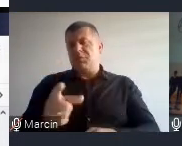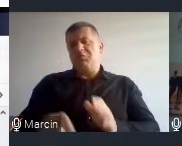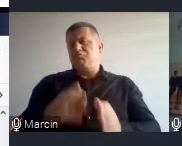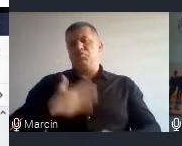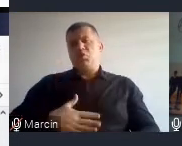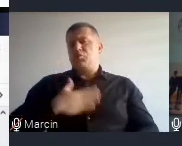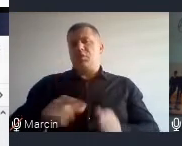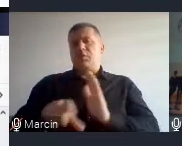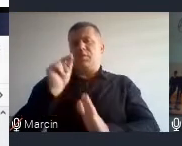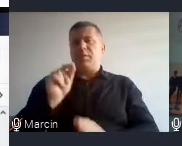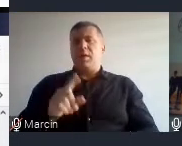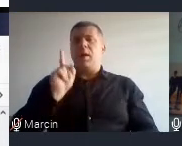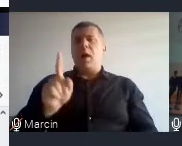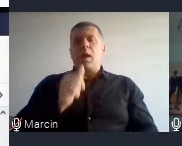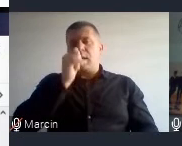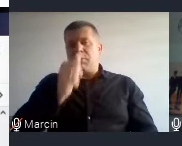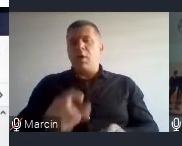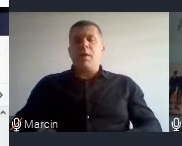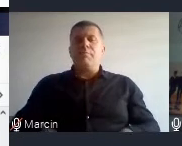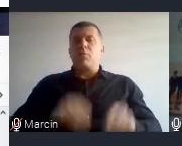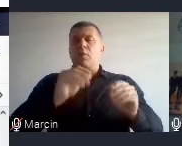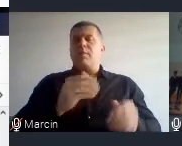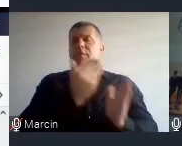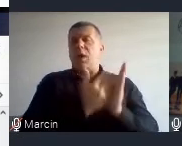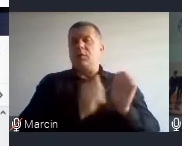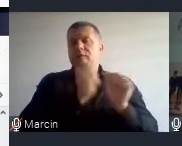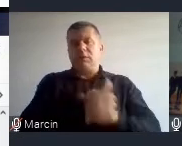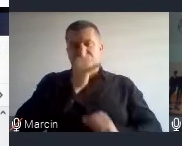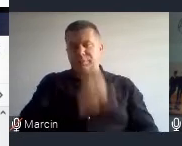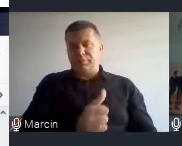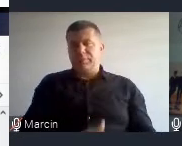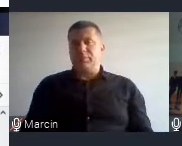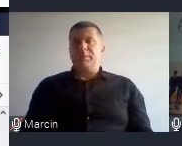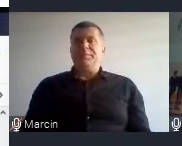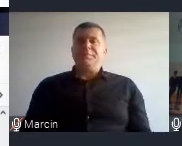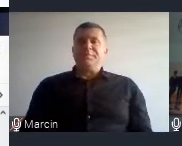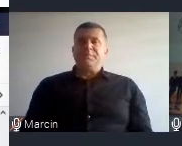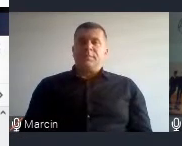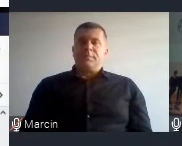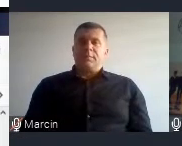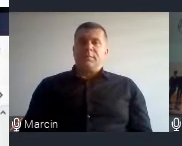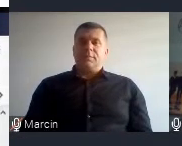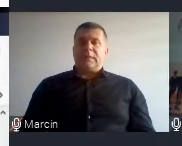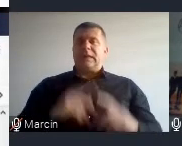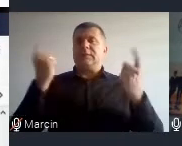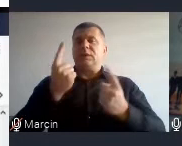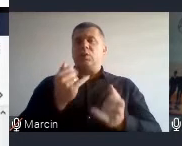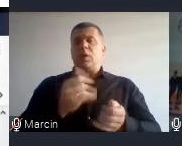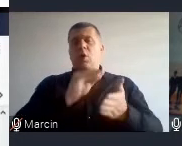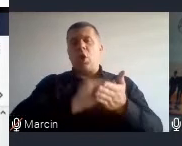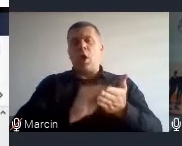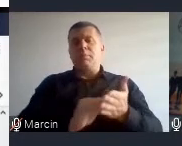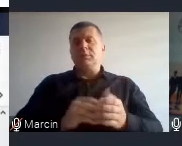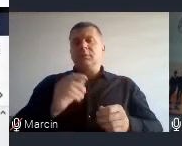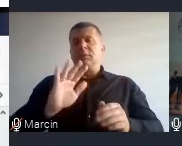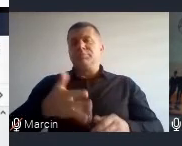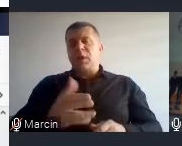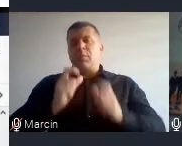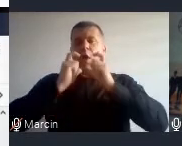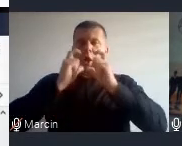Ale nie wolno zmienić Wam pierwotnych warunków i w sytuacji kiedy w opisie przedmiotu i w ogłoszeniu zapisaliście,